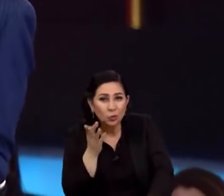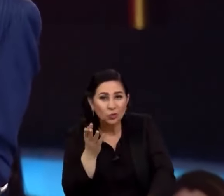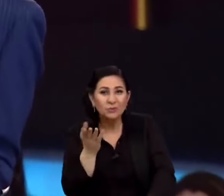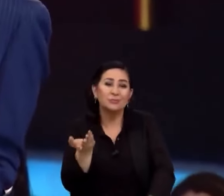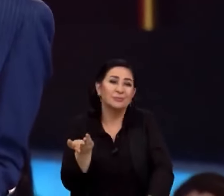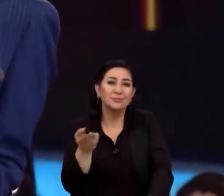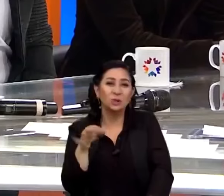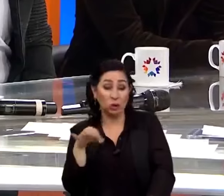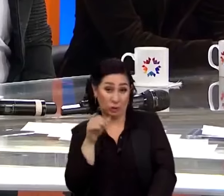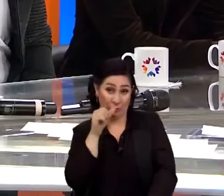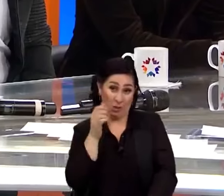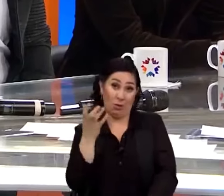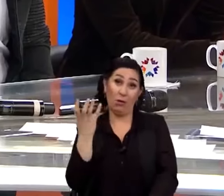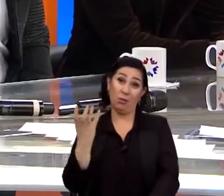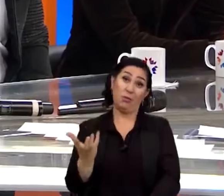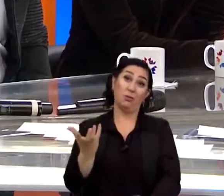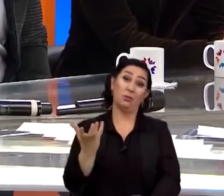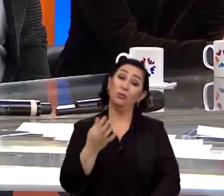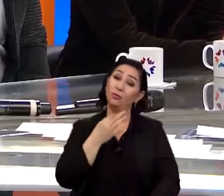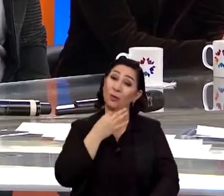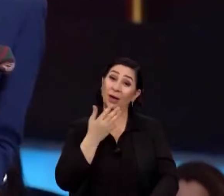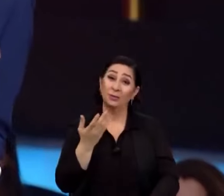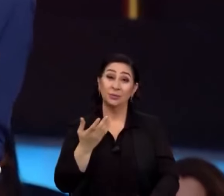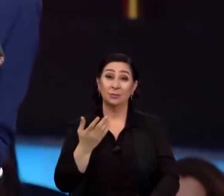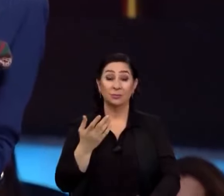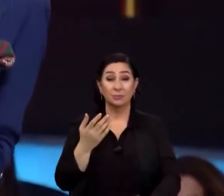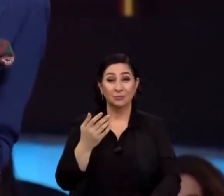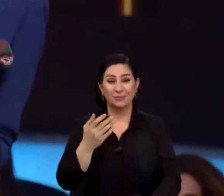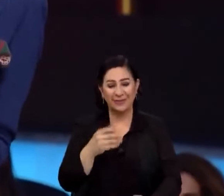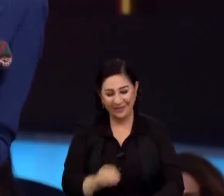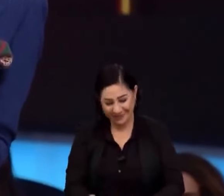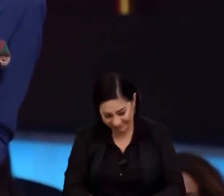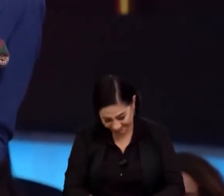içmek baba ağır yani ağır cinsel ilişki koyu